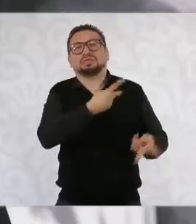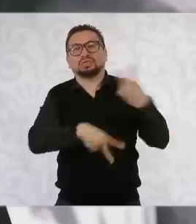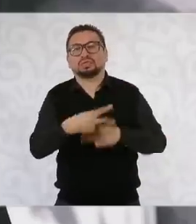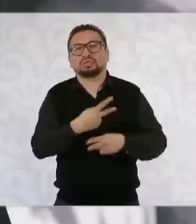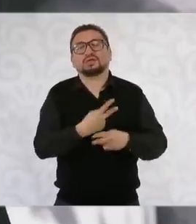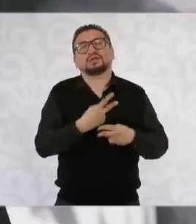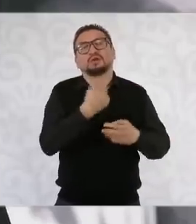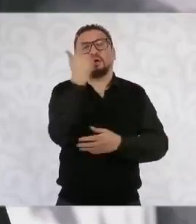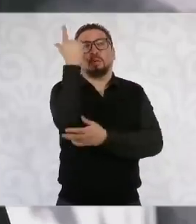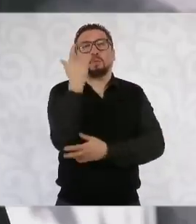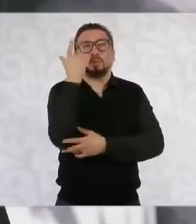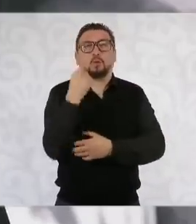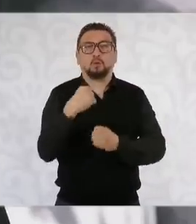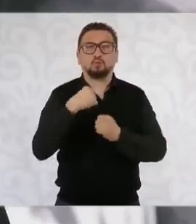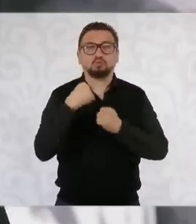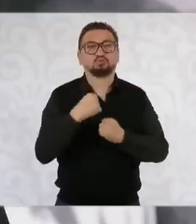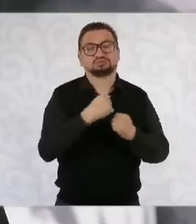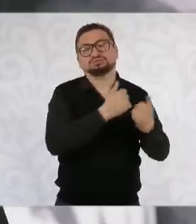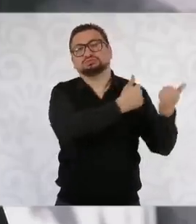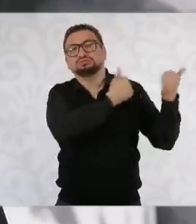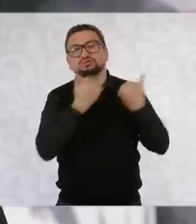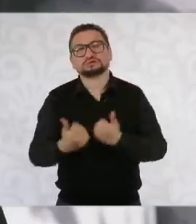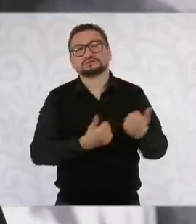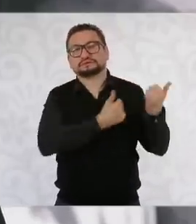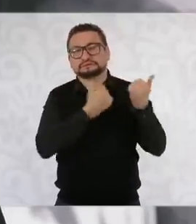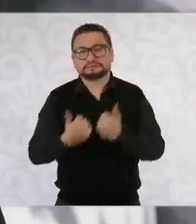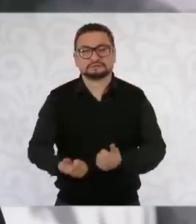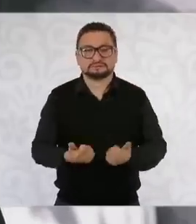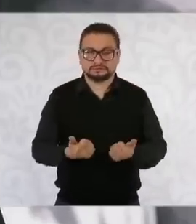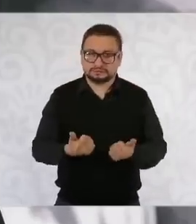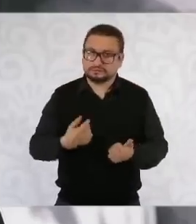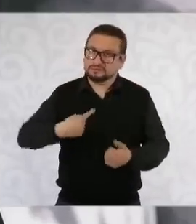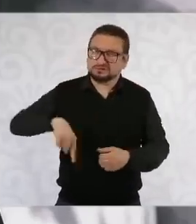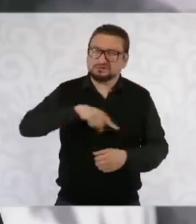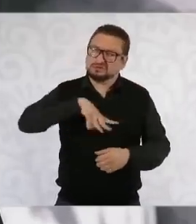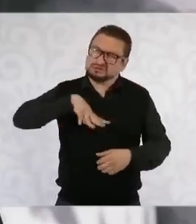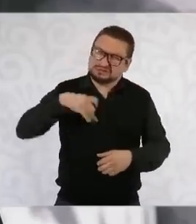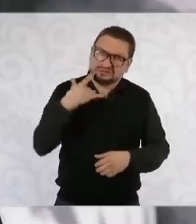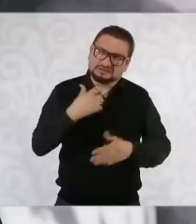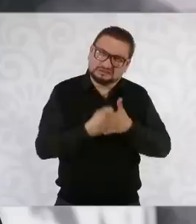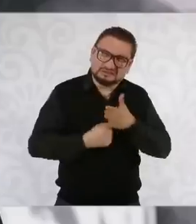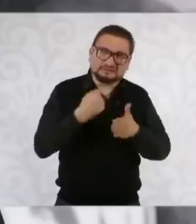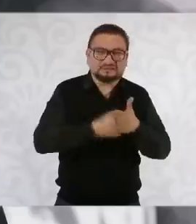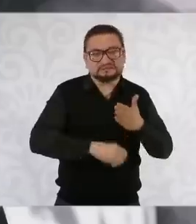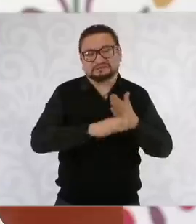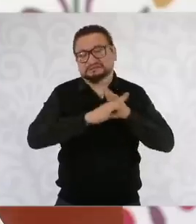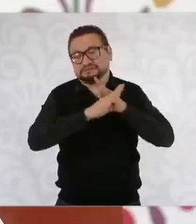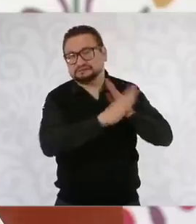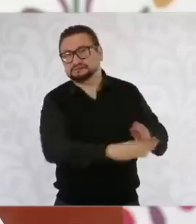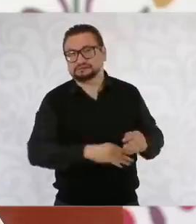de alto nivel que ha sido una de nuestras luchas fundamentales como les digo ustedes